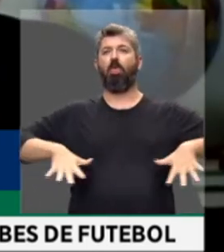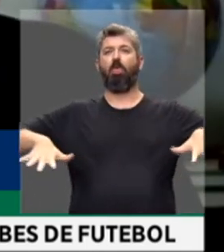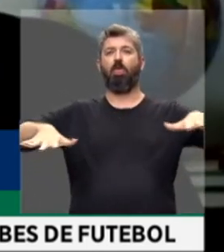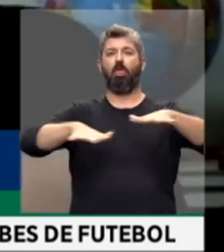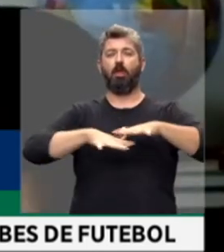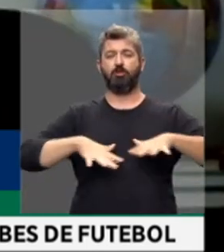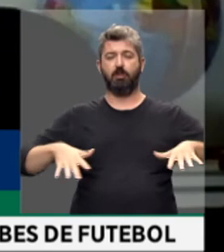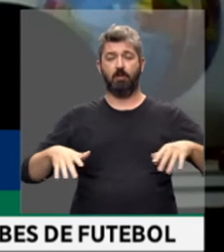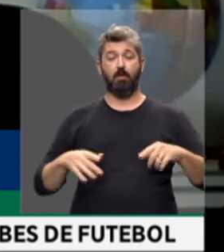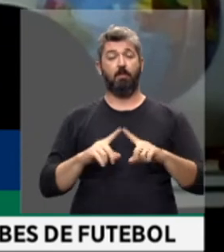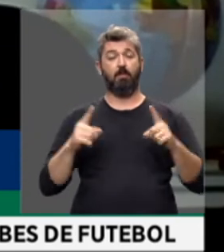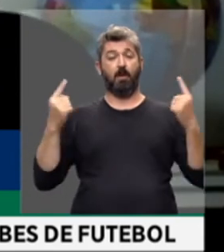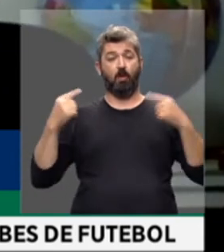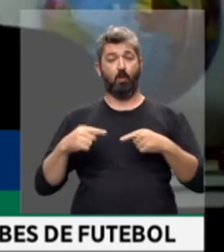NO BRASIL... POR UMA